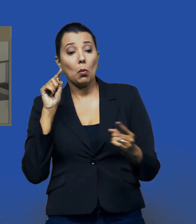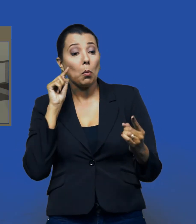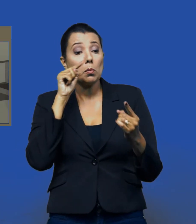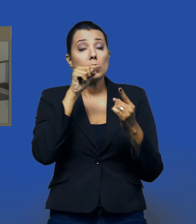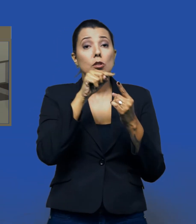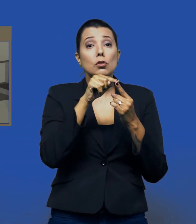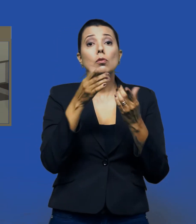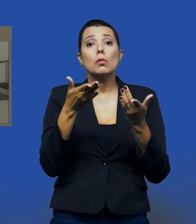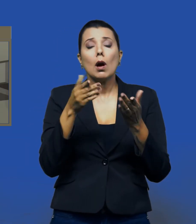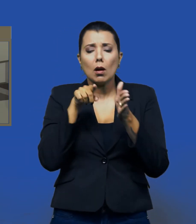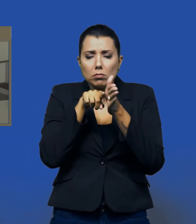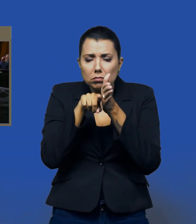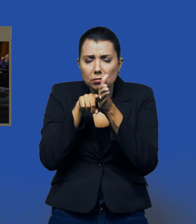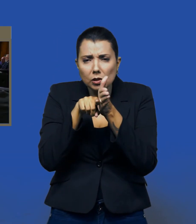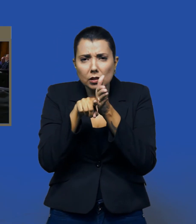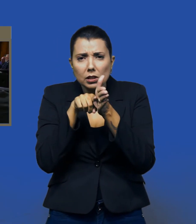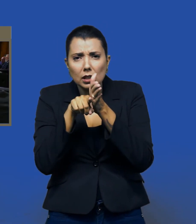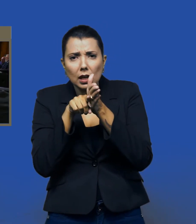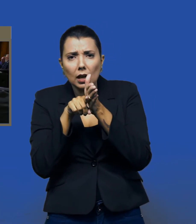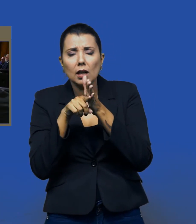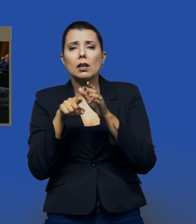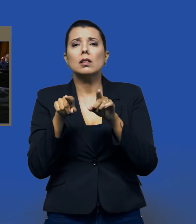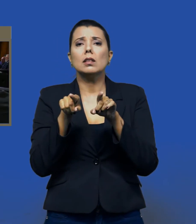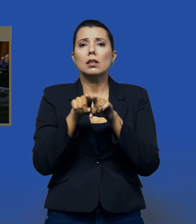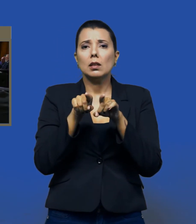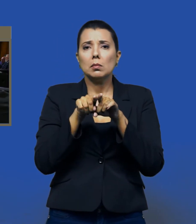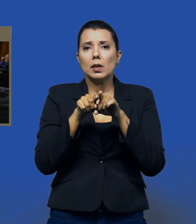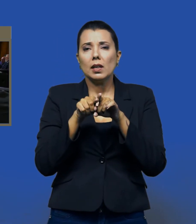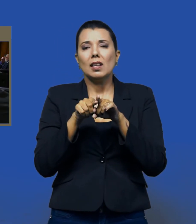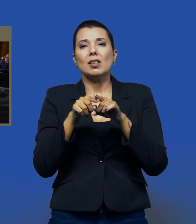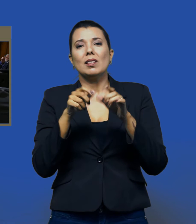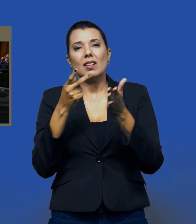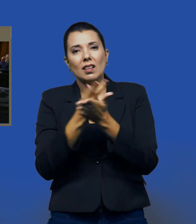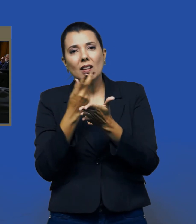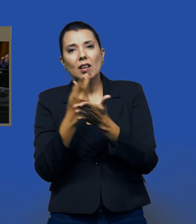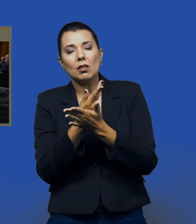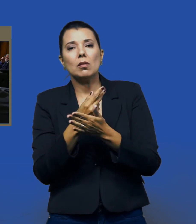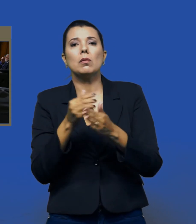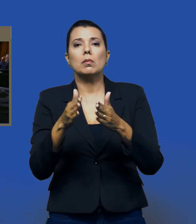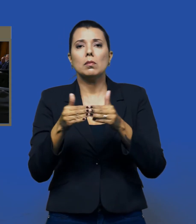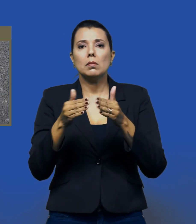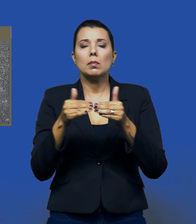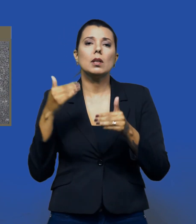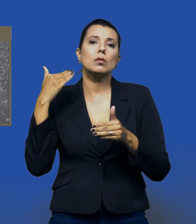O objetivo é investigar supostas irregularidades em empréstimos